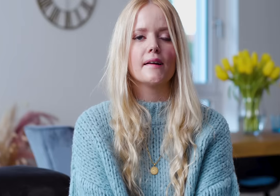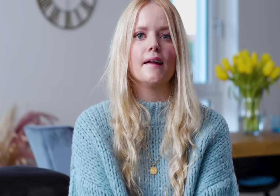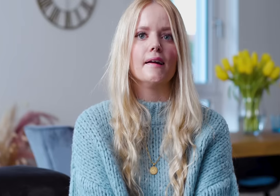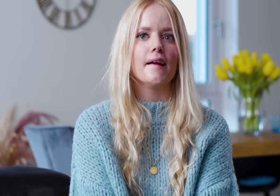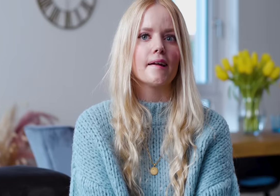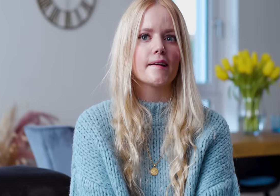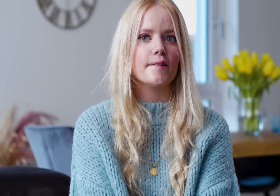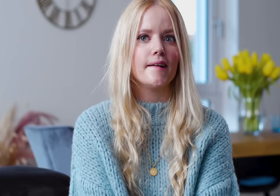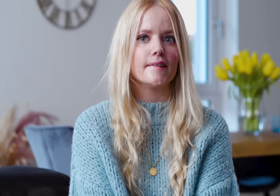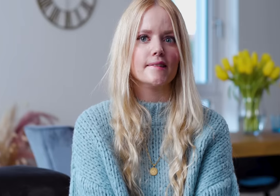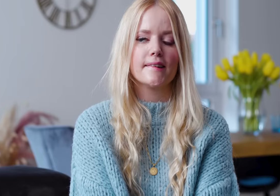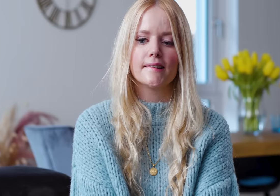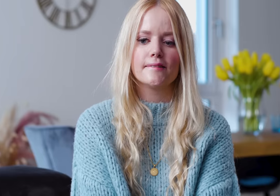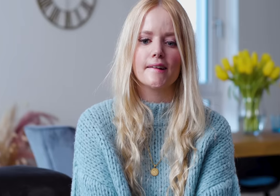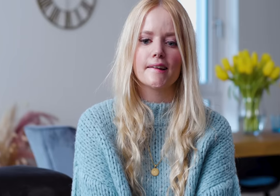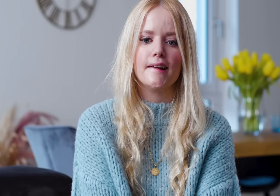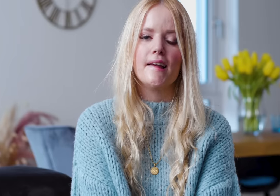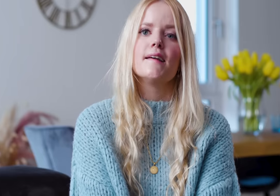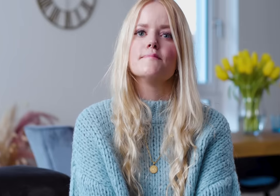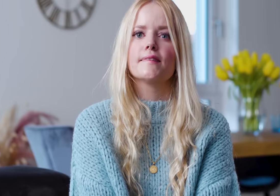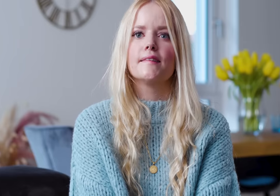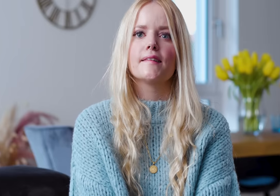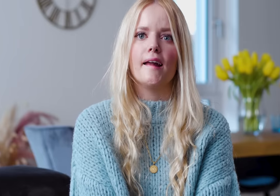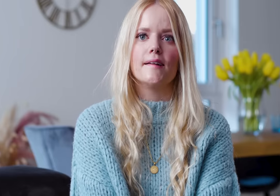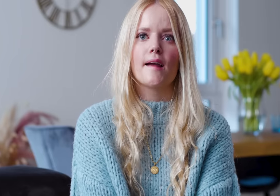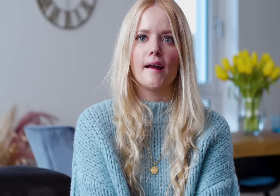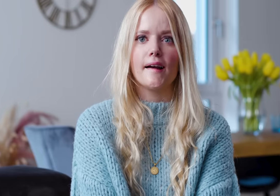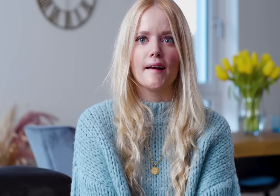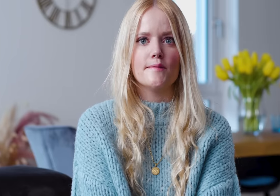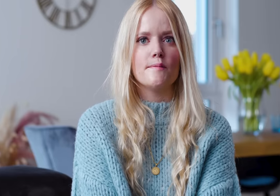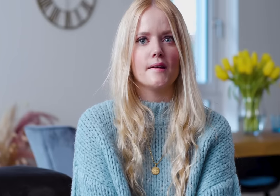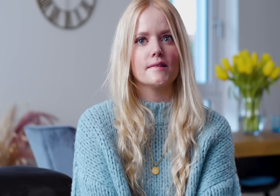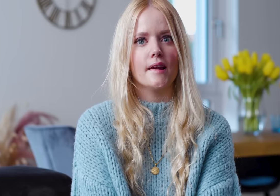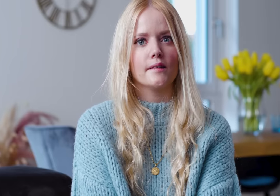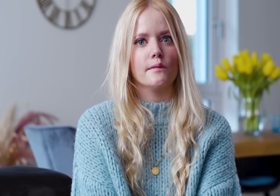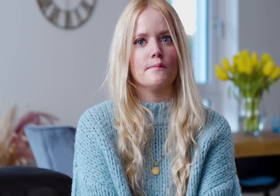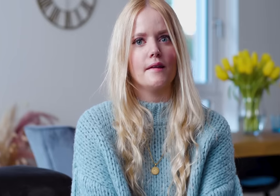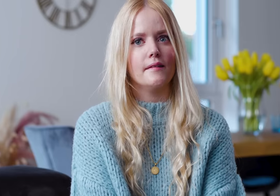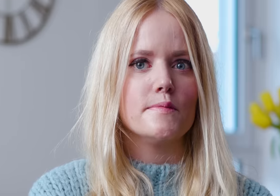'ne kleine Erleichterung, das ist wirklich ... Das kann einem keiner glauben, aber das ist echt so.